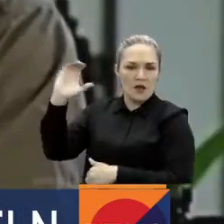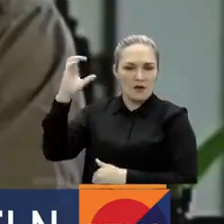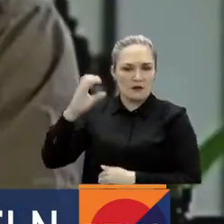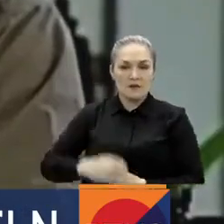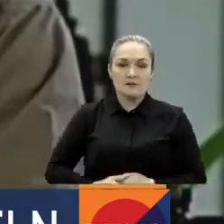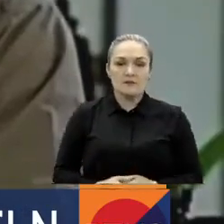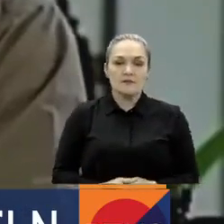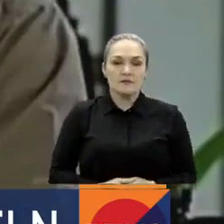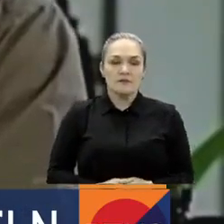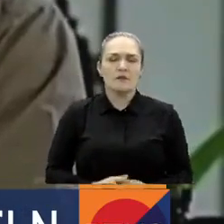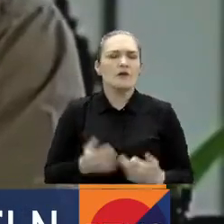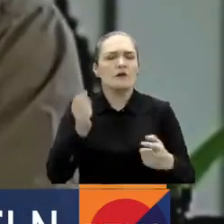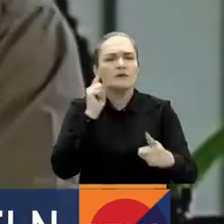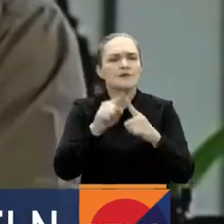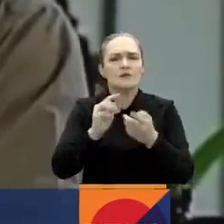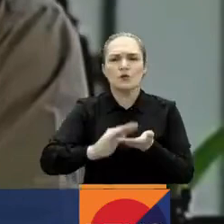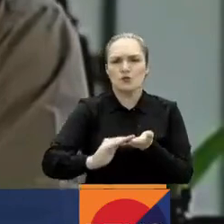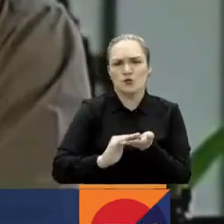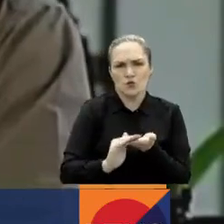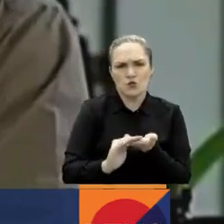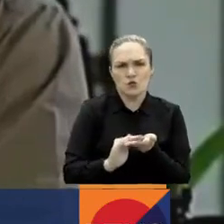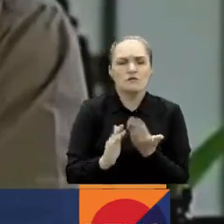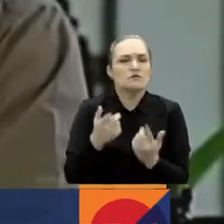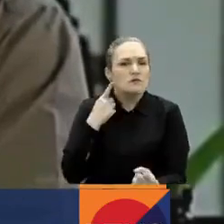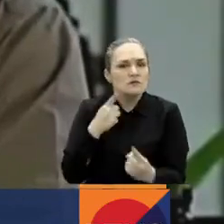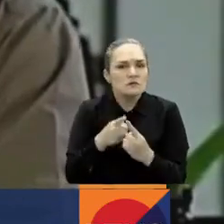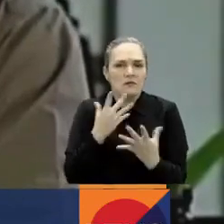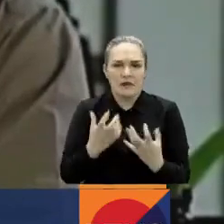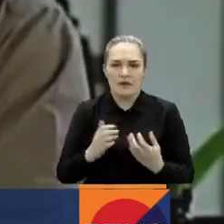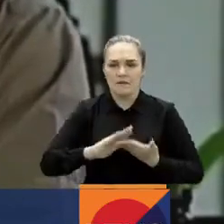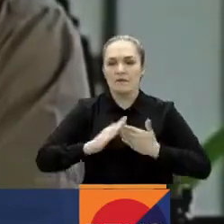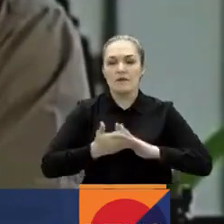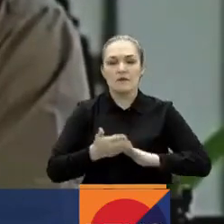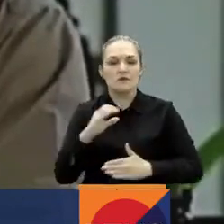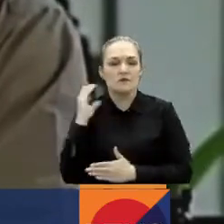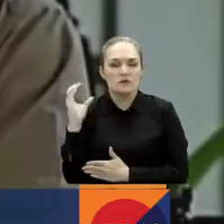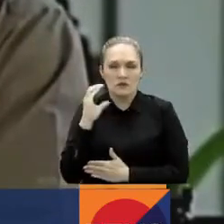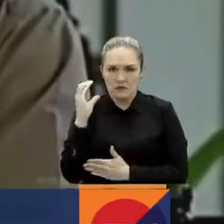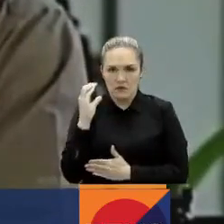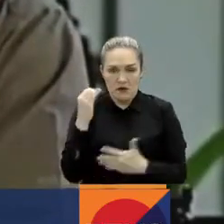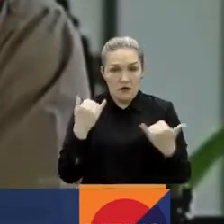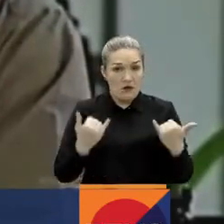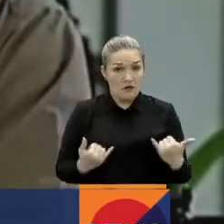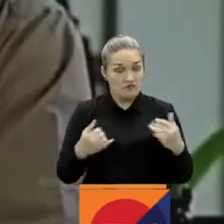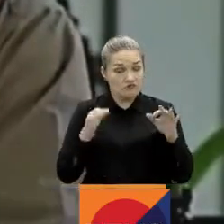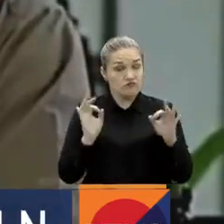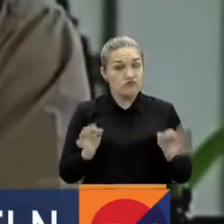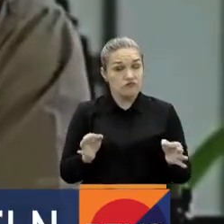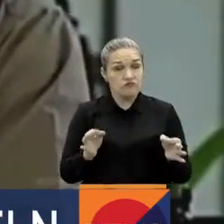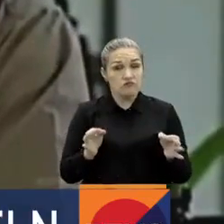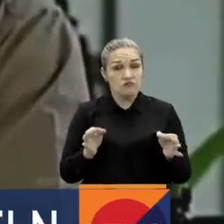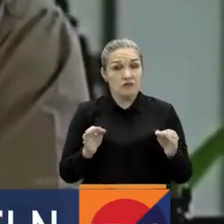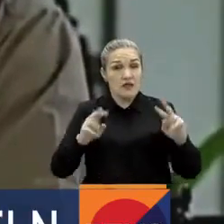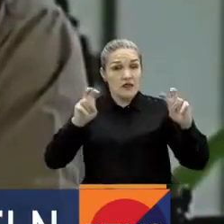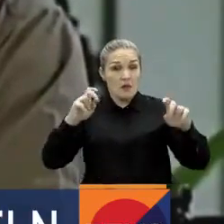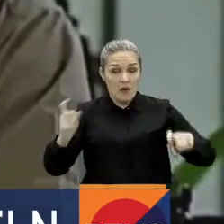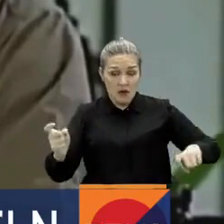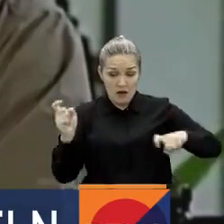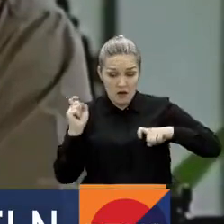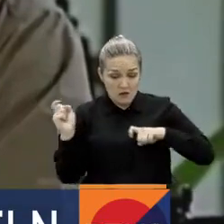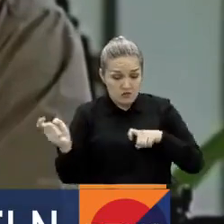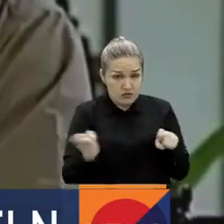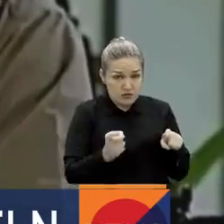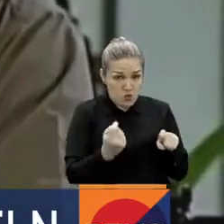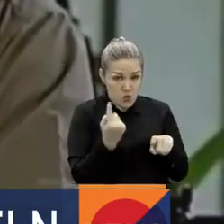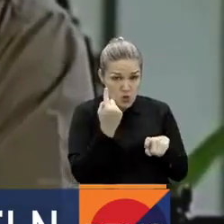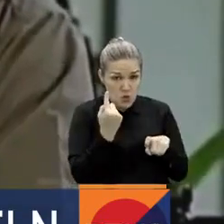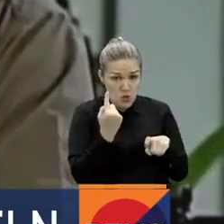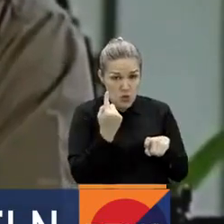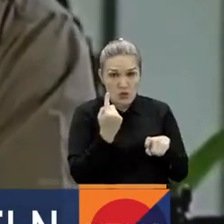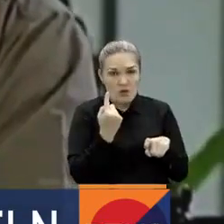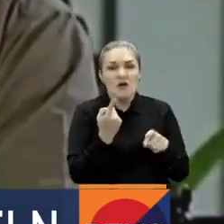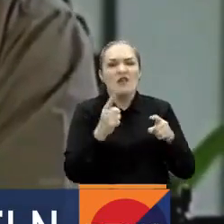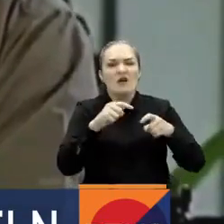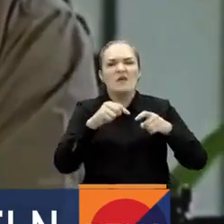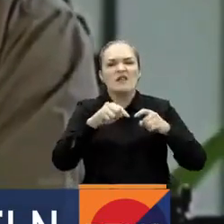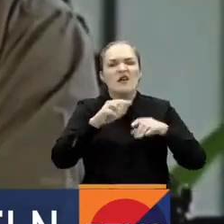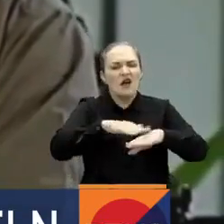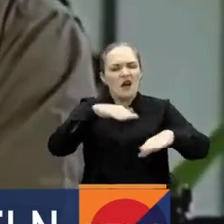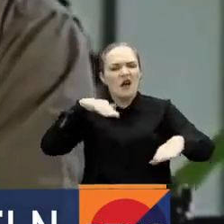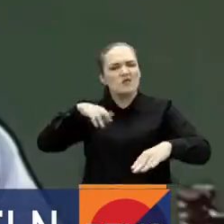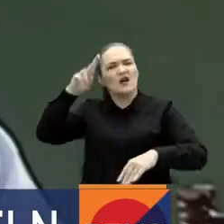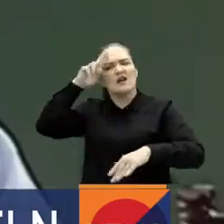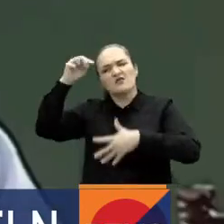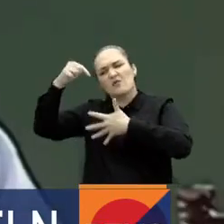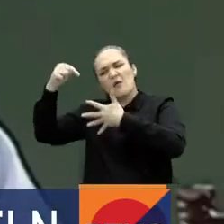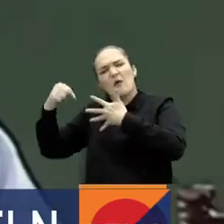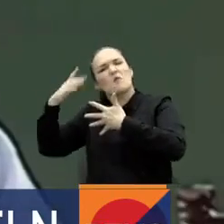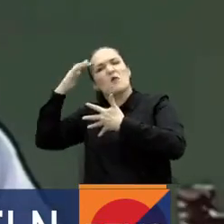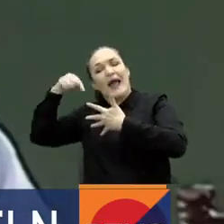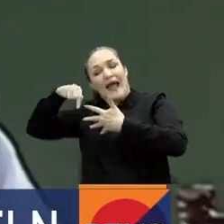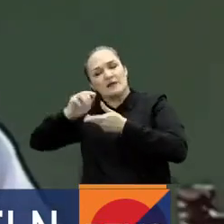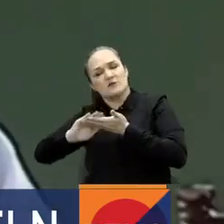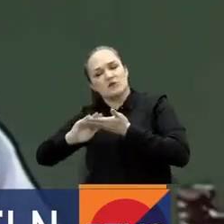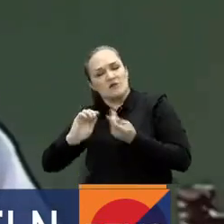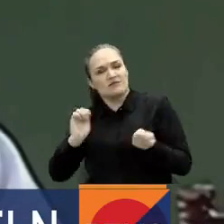PREPARAR LA I DIáLOGOS.